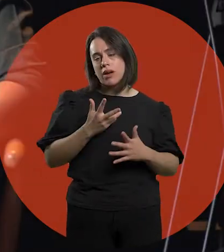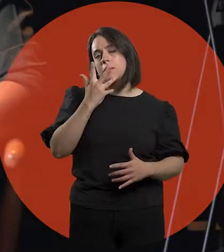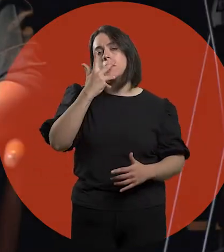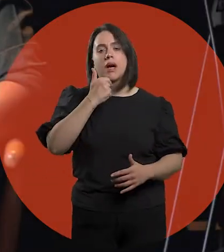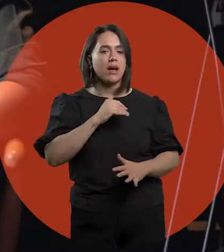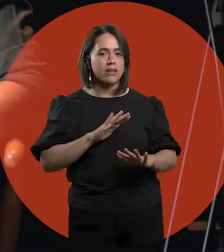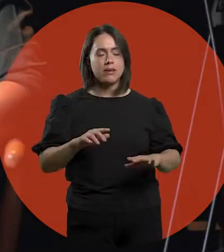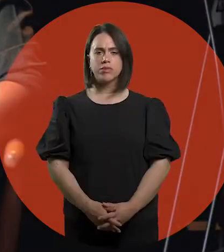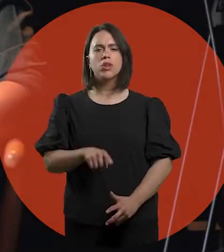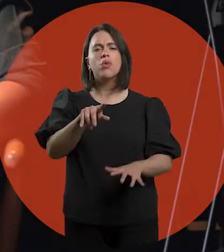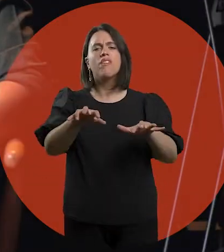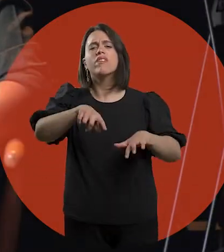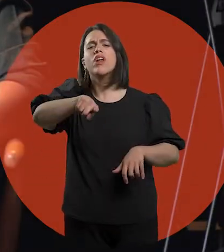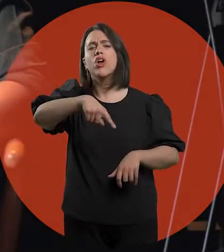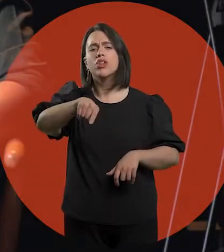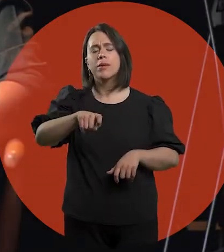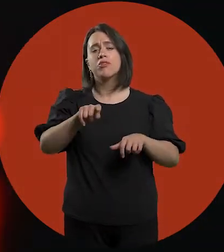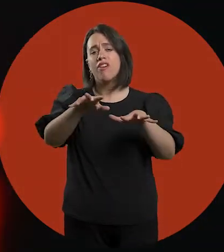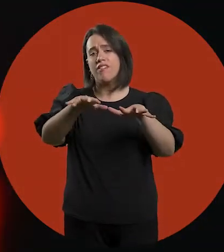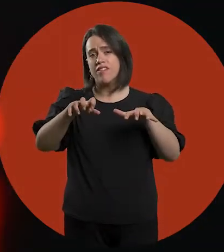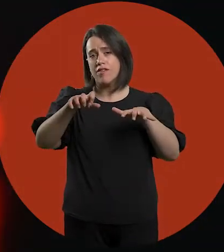¿Dónde vivís? Vivo en la localidad de Guichón,